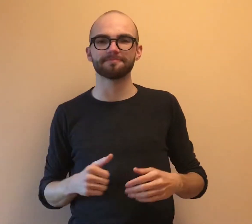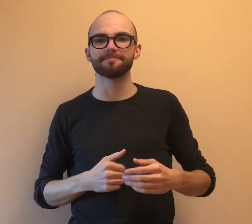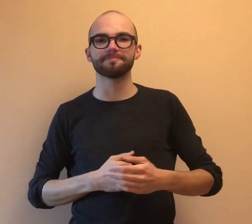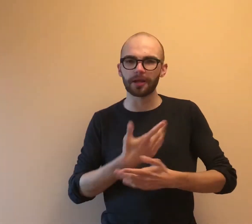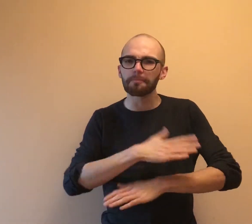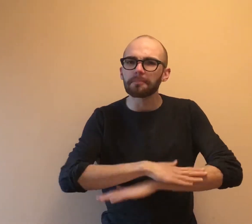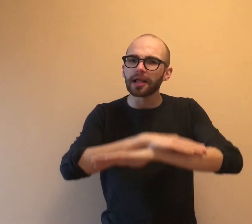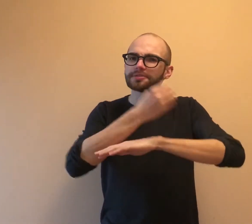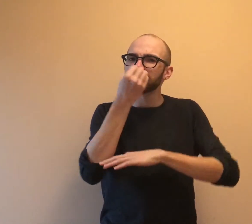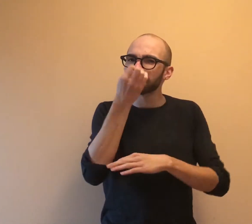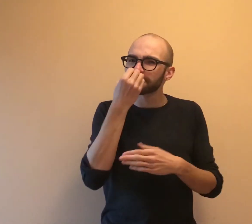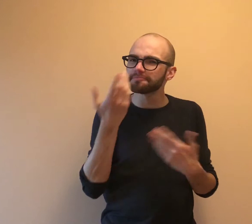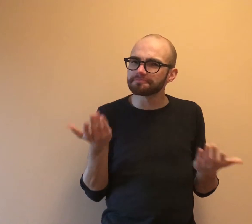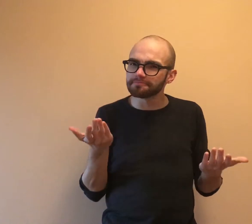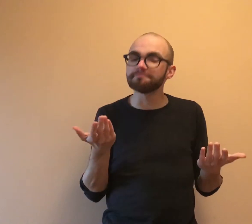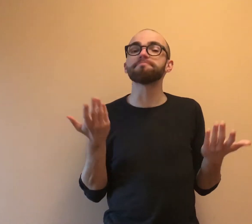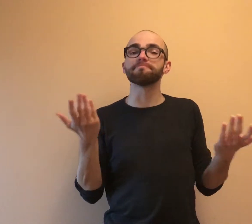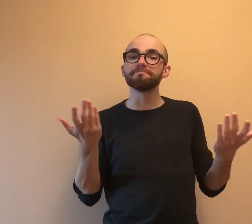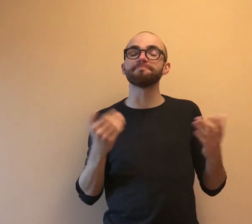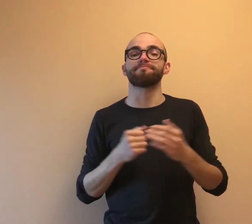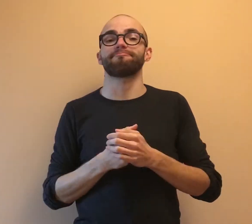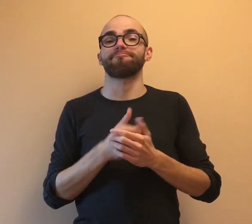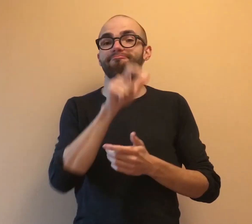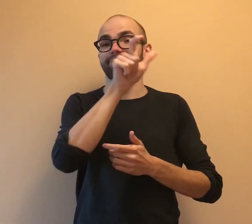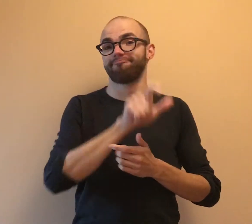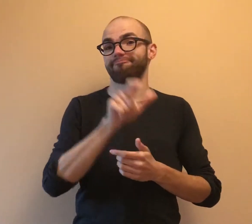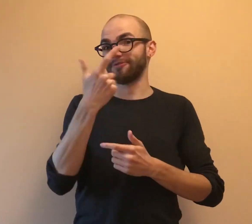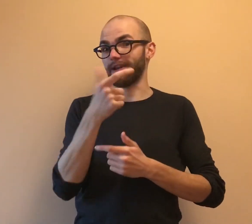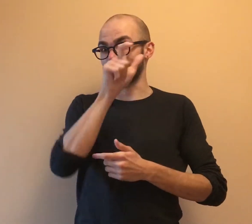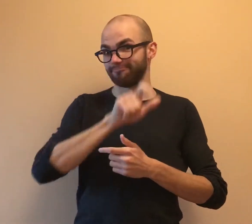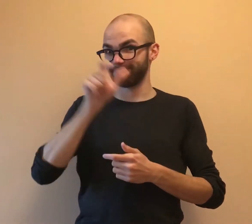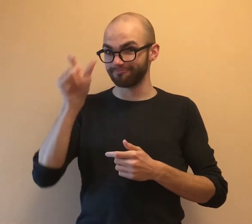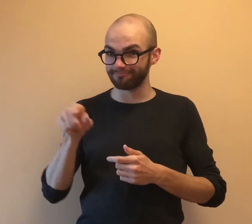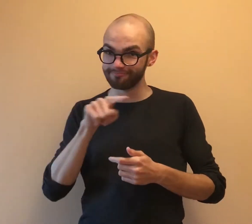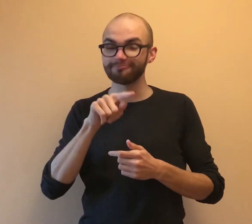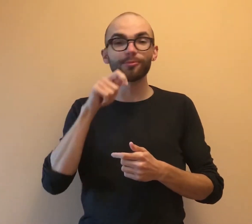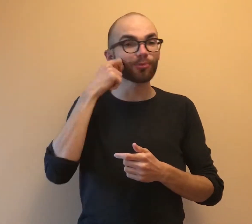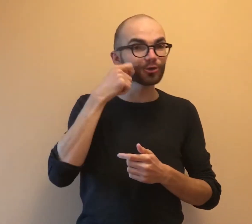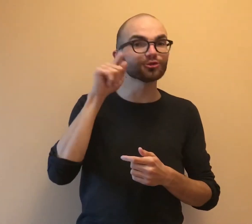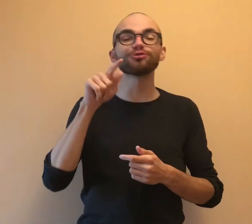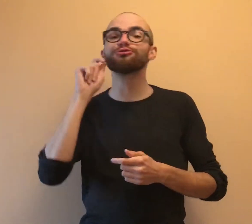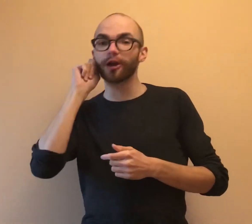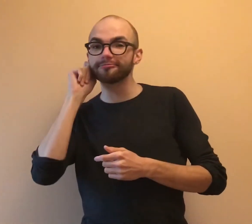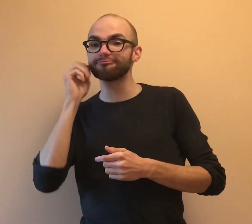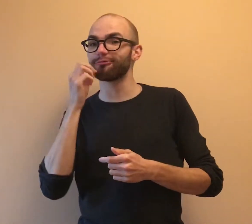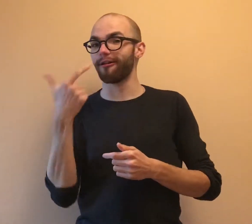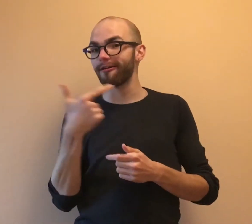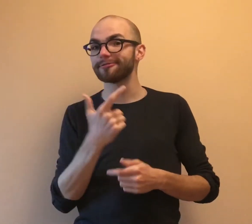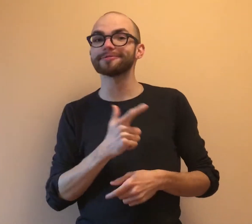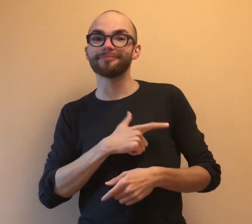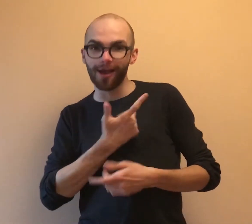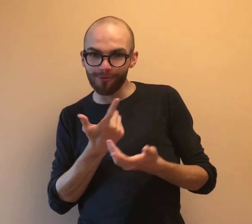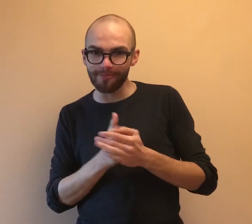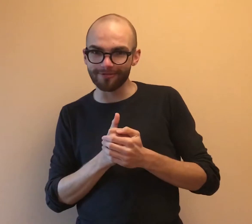Praznik vrtnic? Moški in ženska, ki sta se zaljubila.